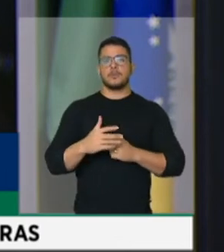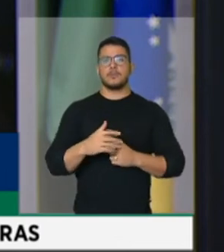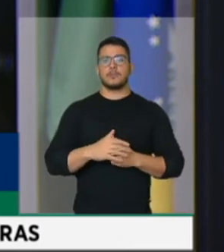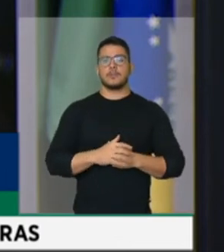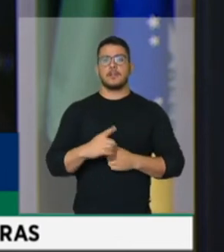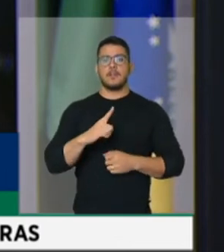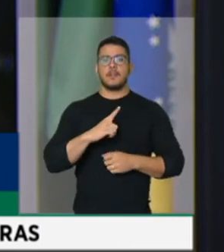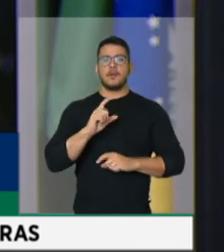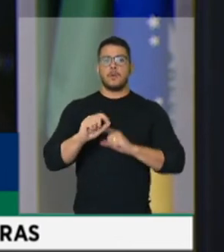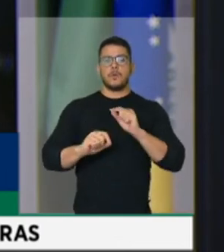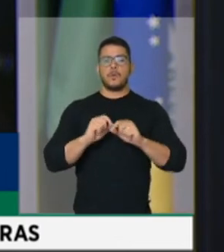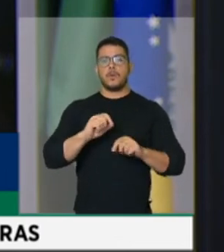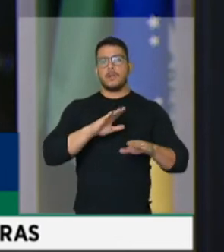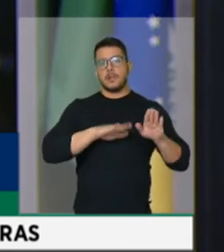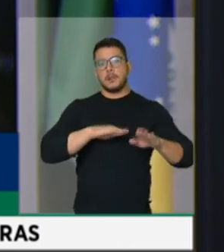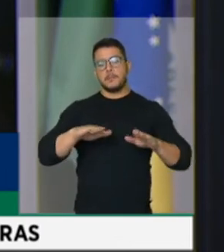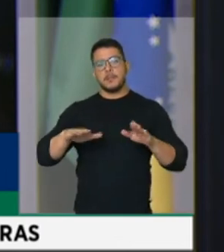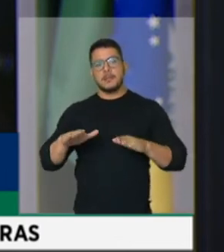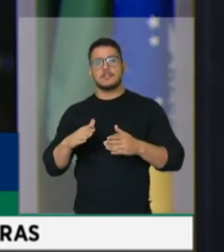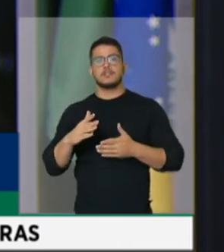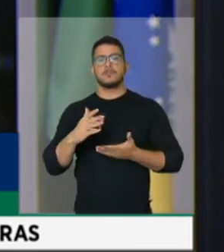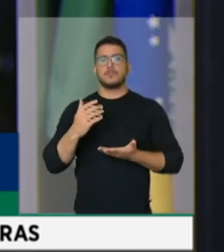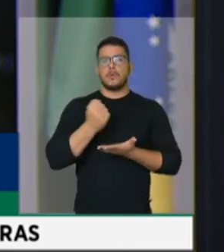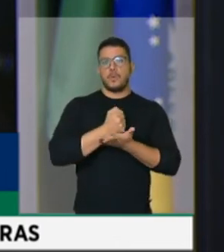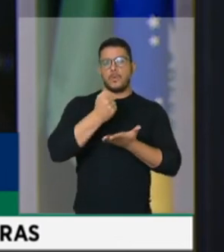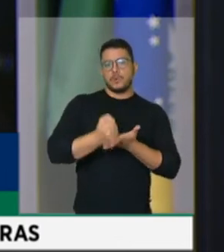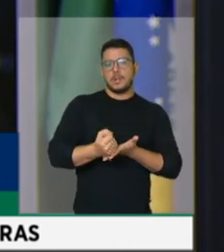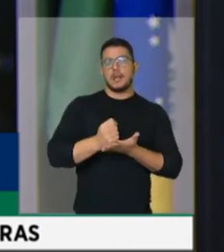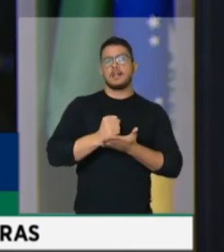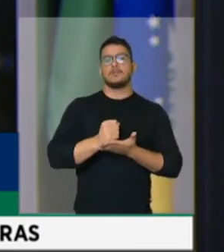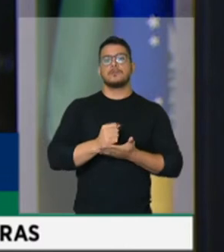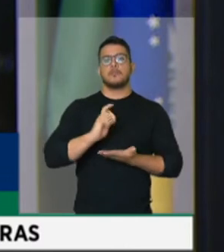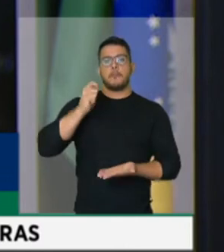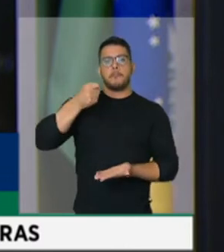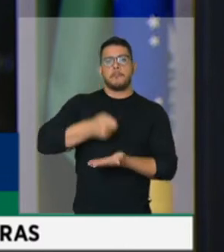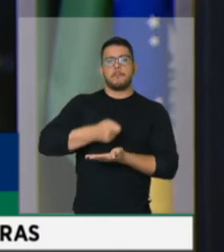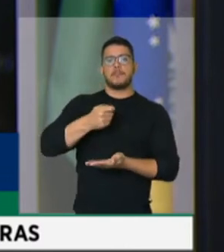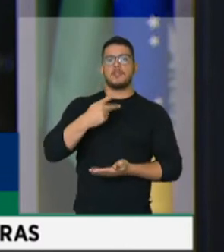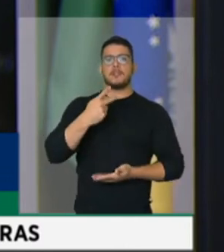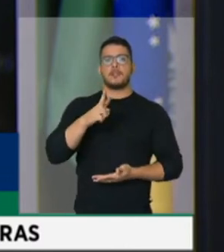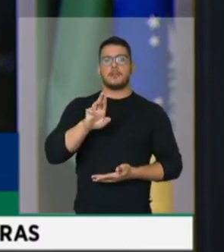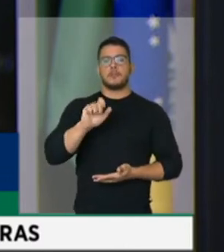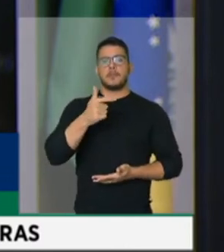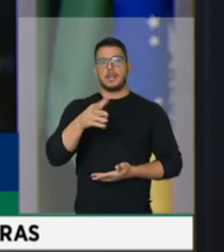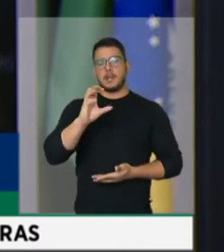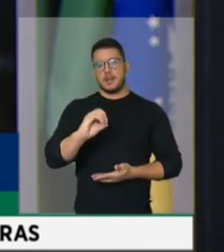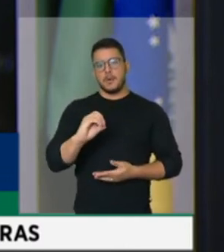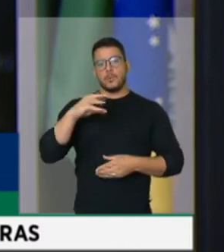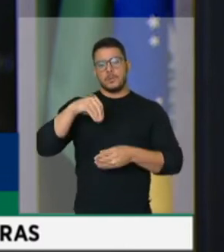PRORROGAÇÃO DOS CONTRATOS DO PROINFA, POR FIM INTRODUZIMOS ARTIGO QUE PERMITIRÁQUE AS DESESTATIZAÇÃO DE EMPRESAS CONTROLADAS DIRETAMENTE PELA